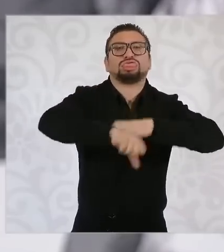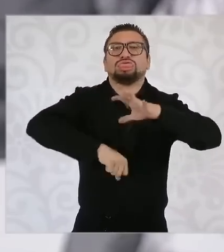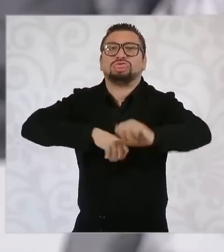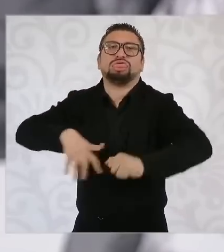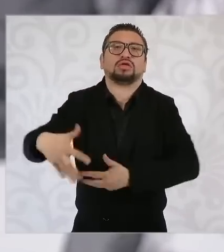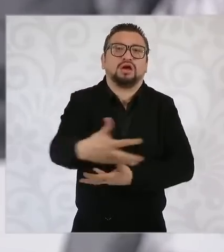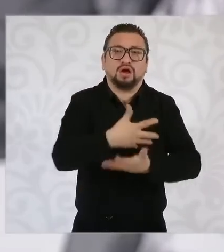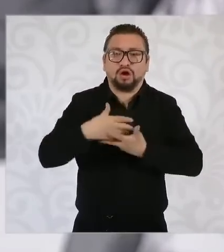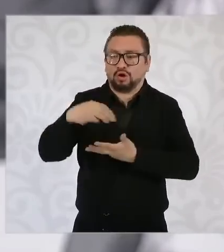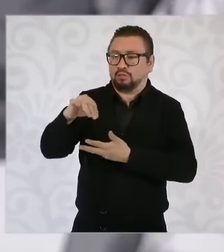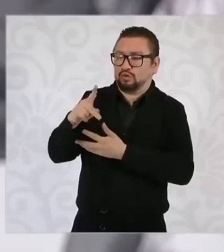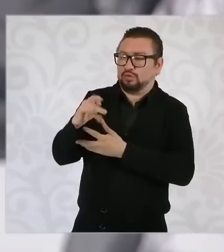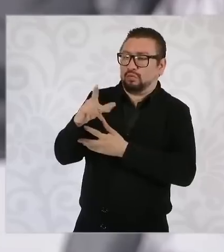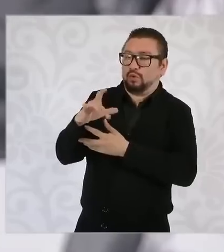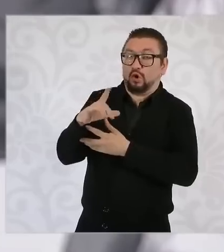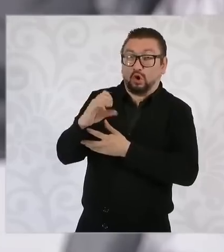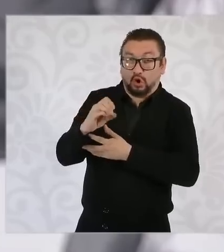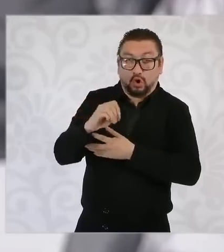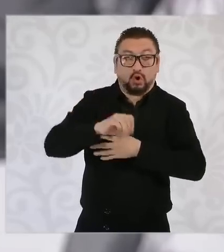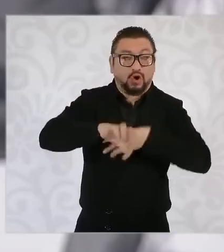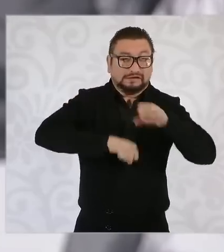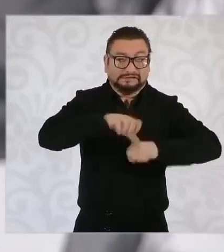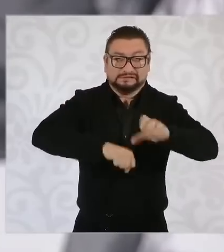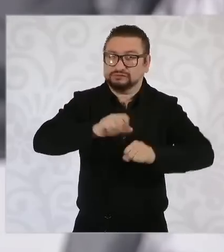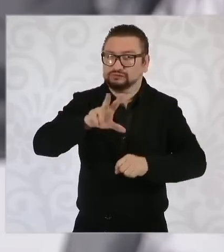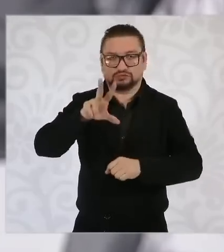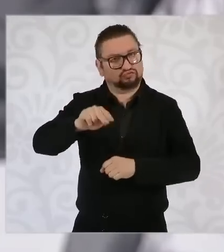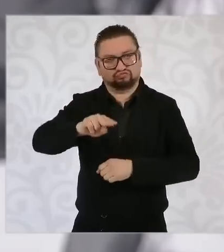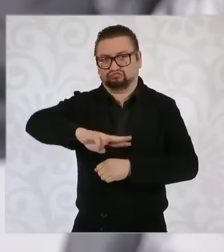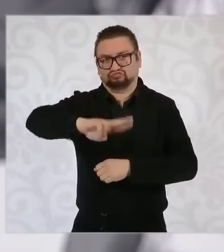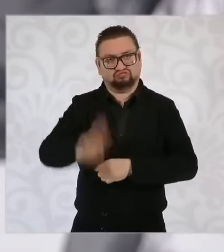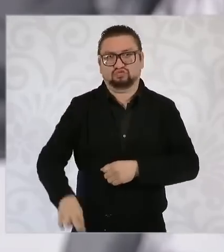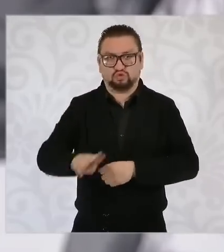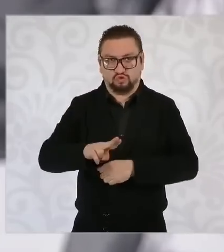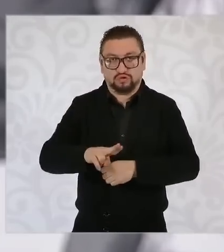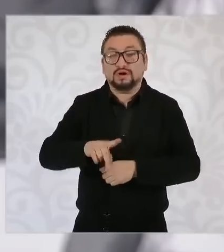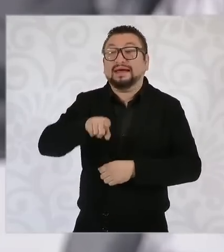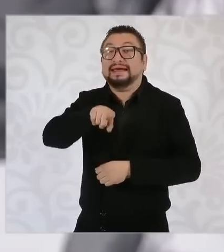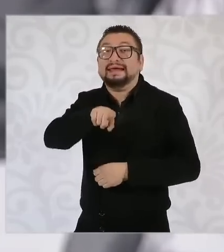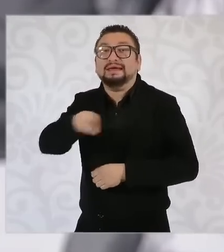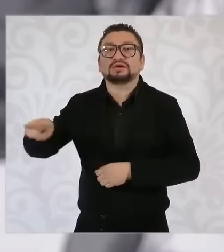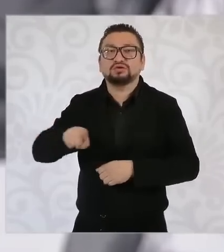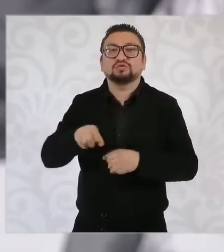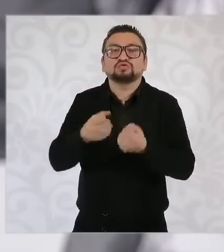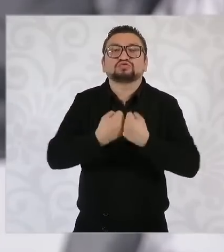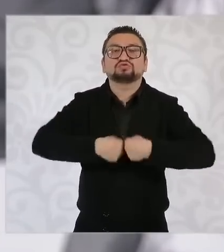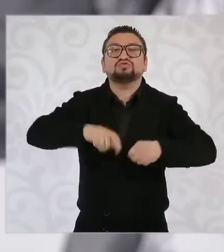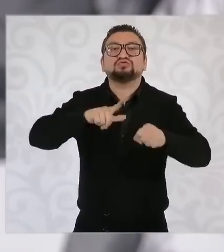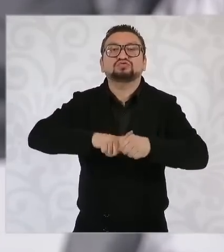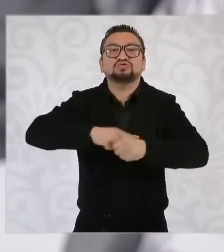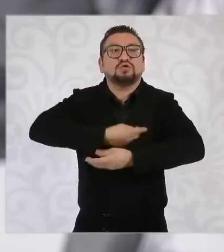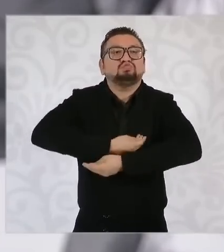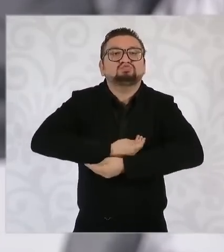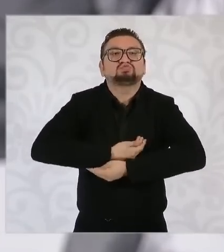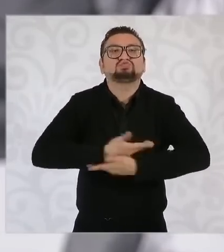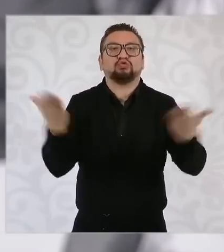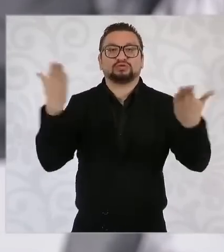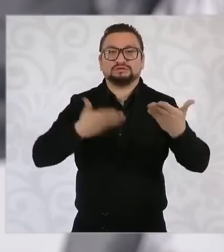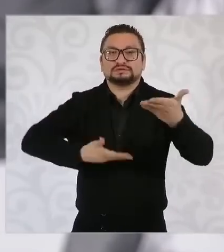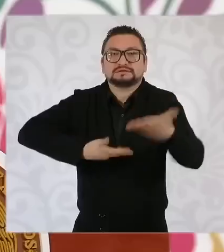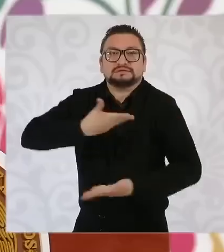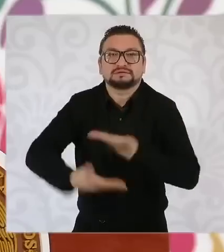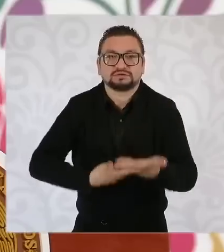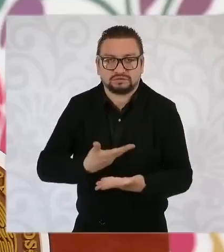actividades monopólicas pues cumplen la función social de proveer servicios públicos estratégicos